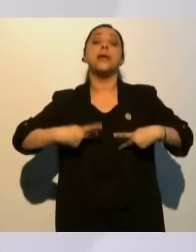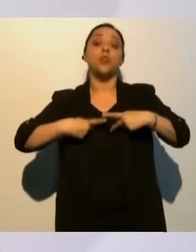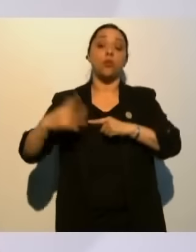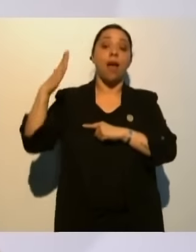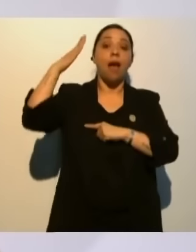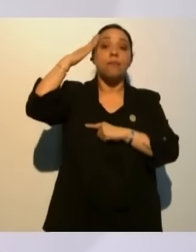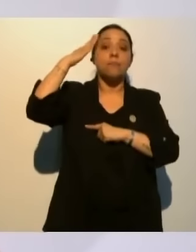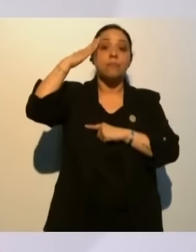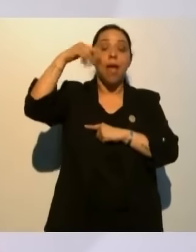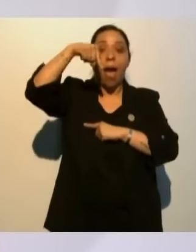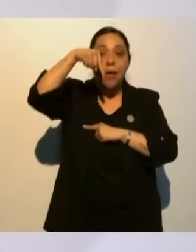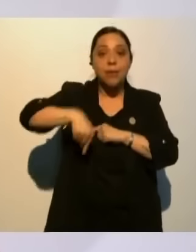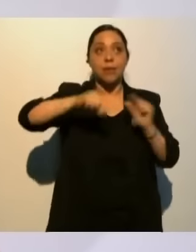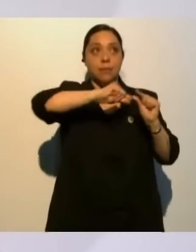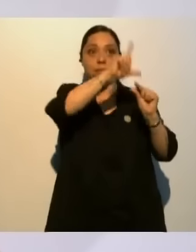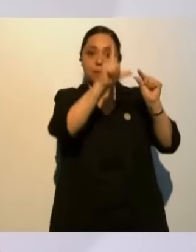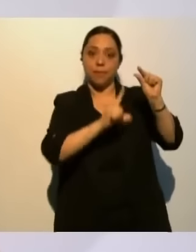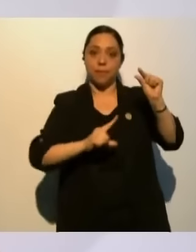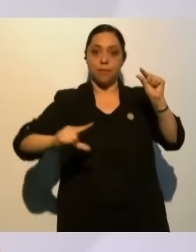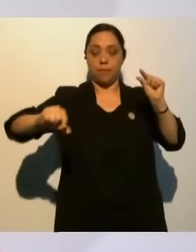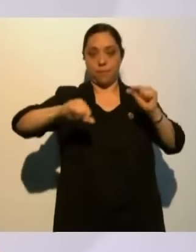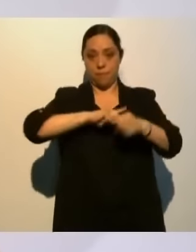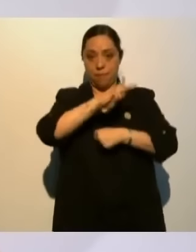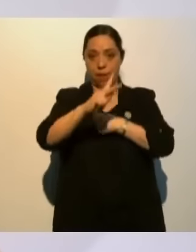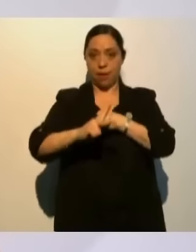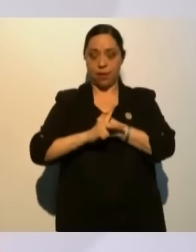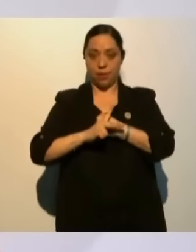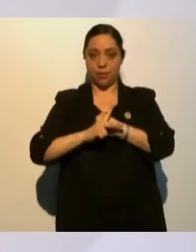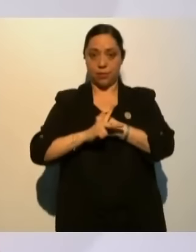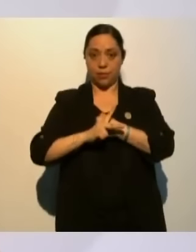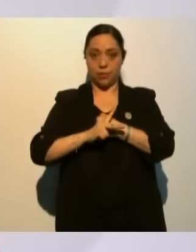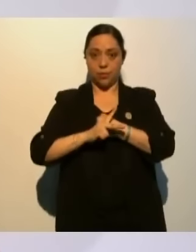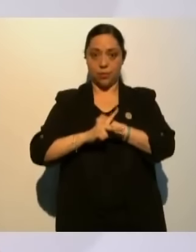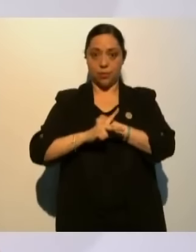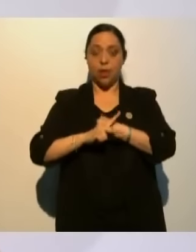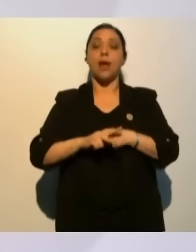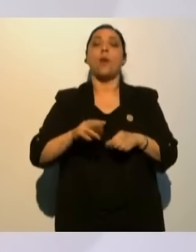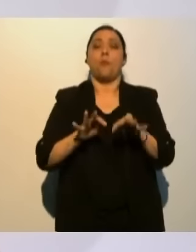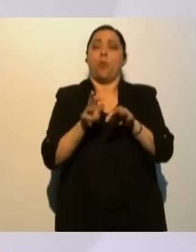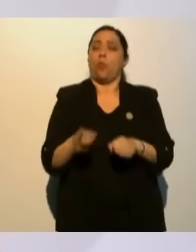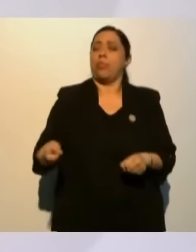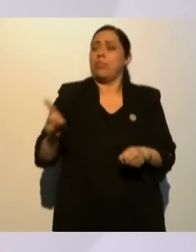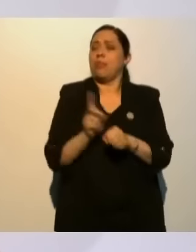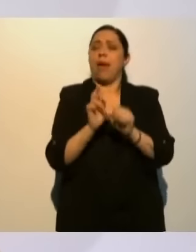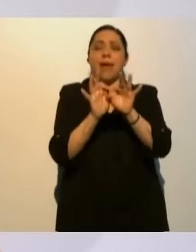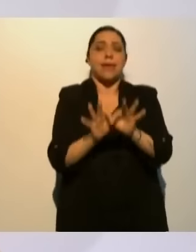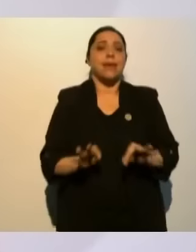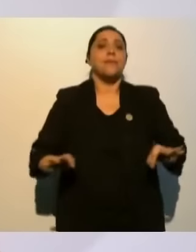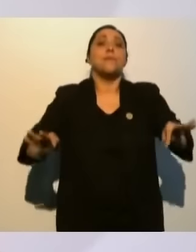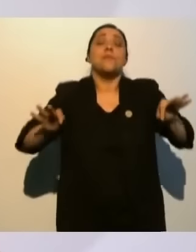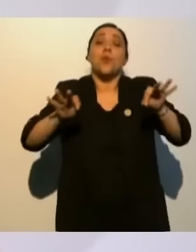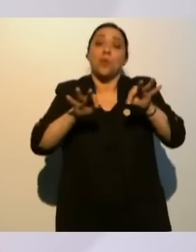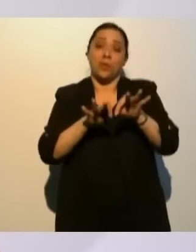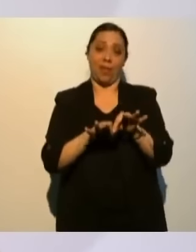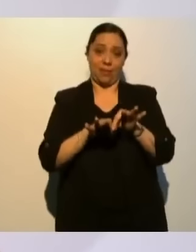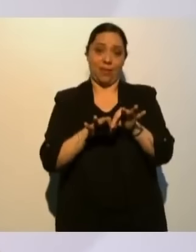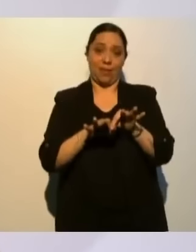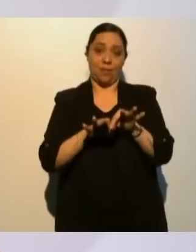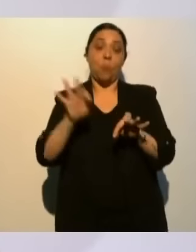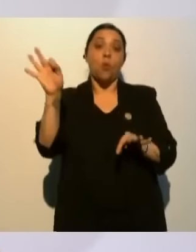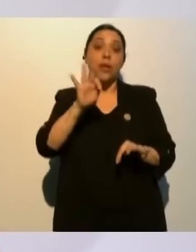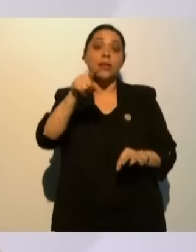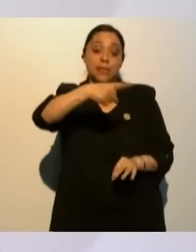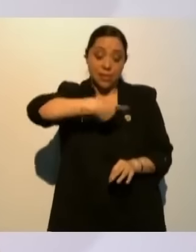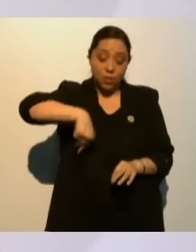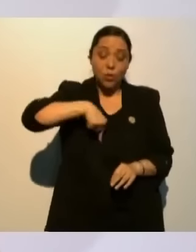a nuestra patria es un momento histórico Porque si estamos vies gracias a las y los presidentes